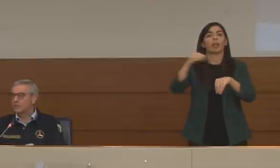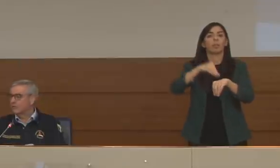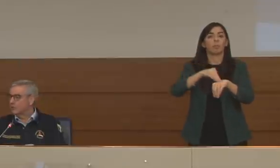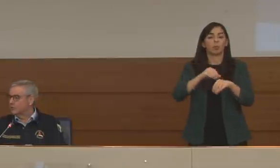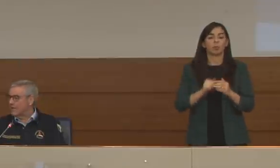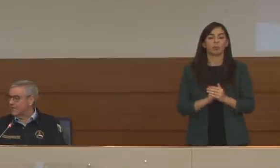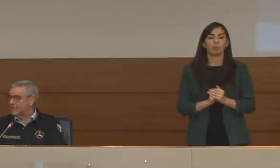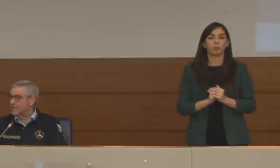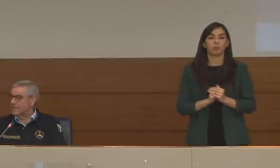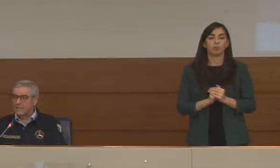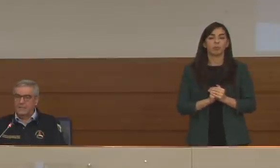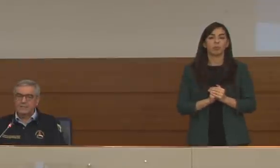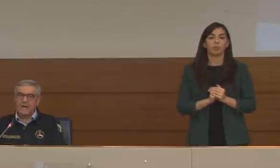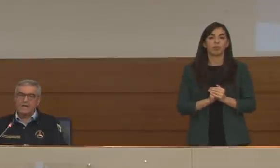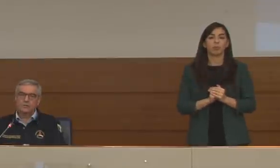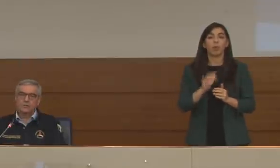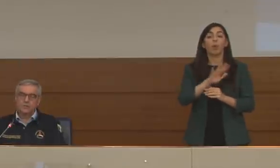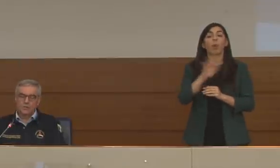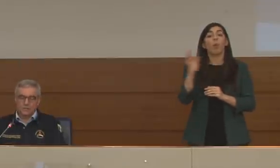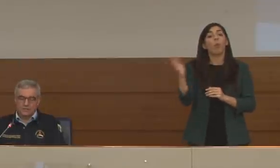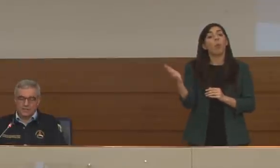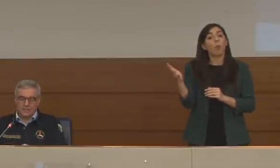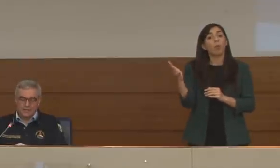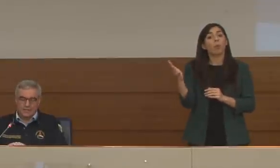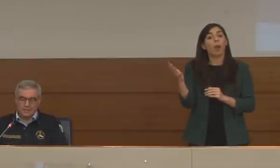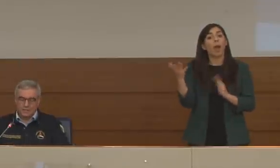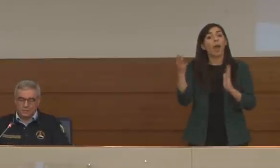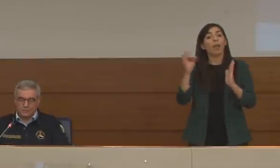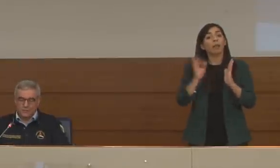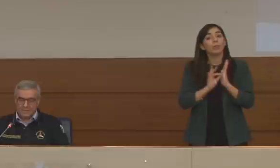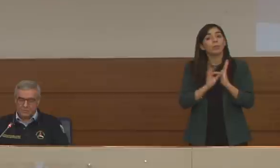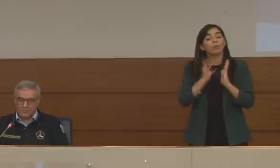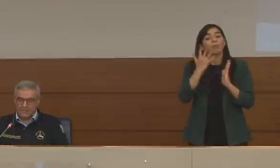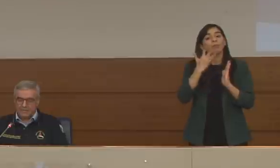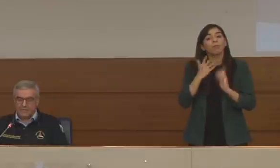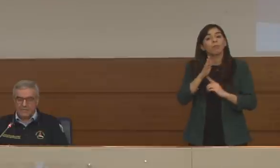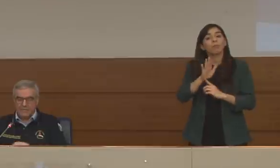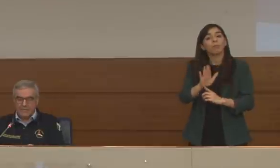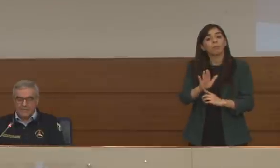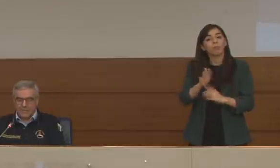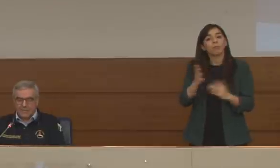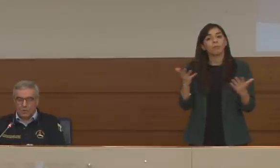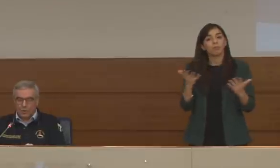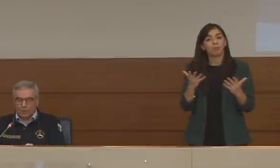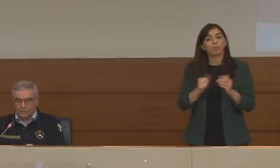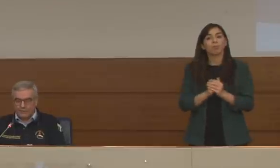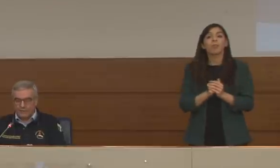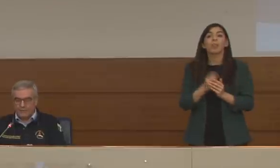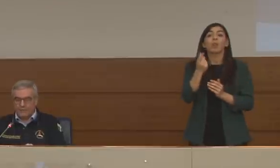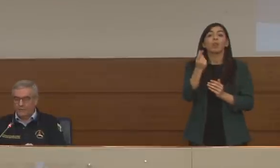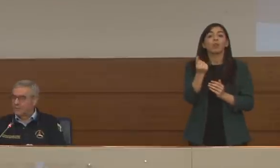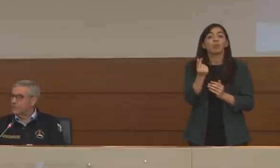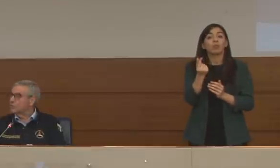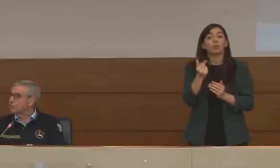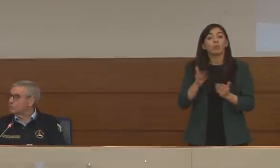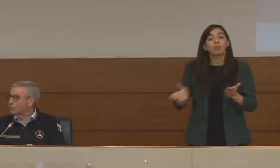Un altro dato che voglio dare è il dato delle somme che sono state raccolte sul conto